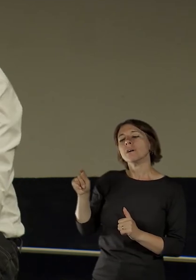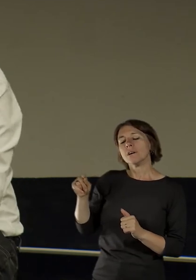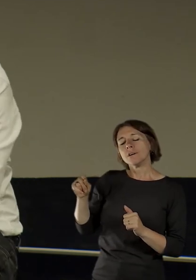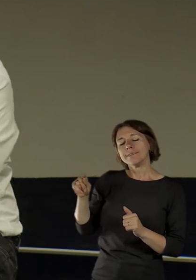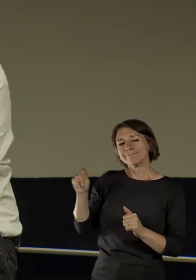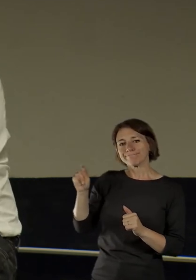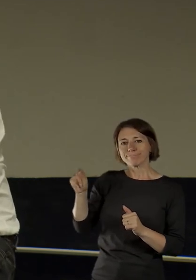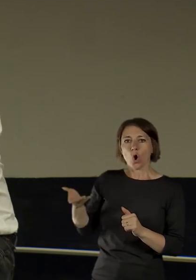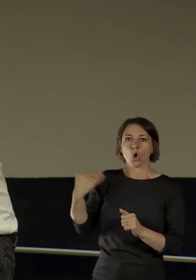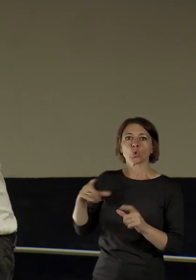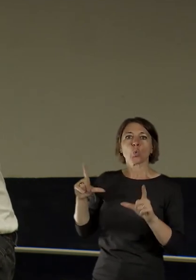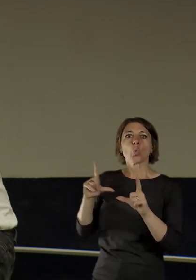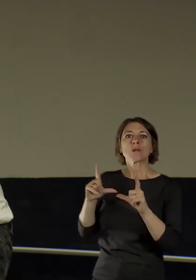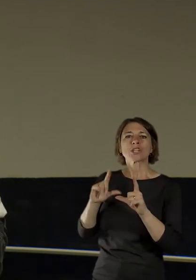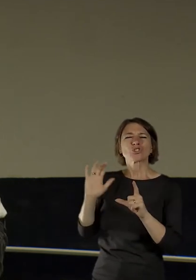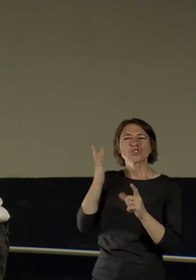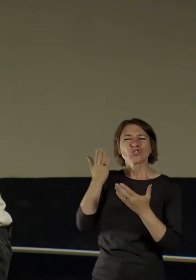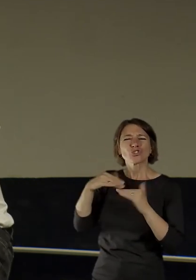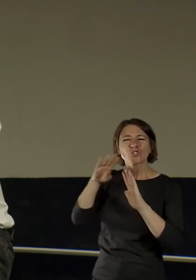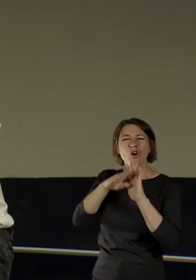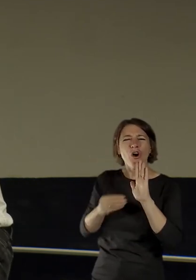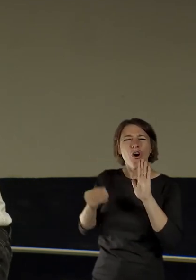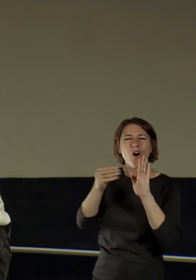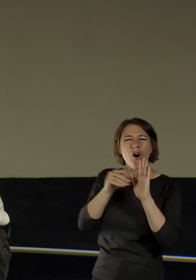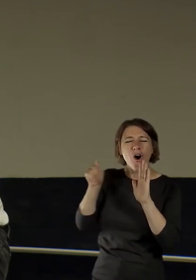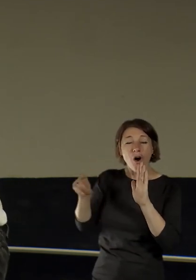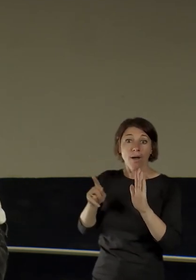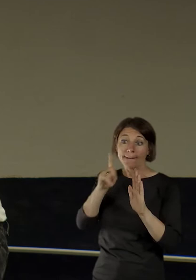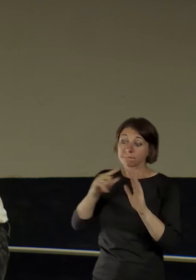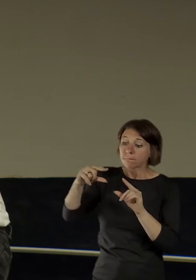na které kdysi nakreslil docela slušnou urbanistickou